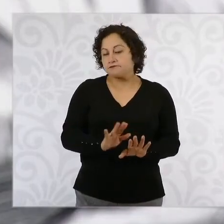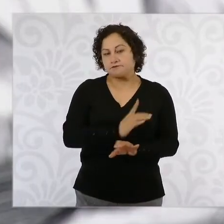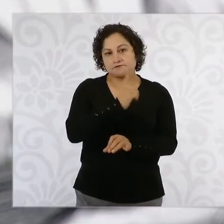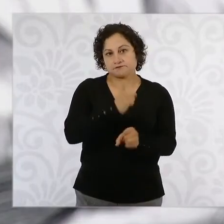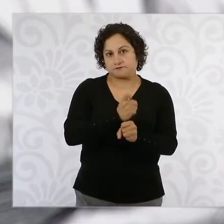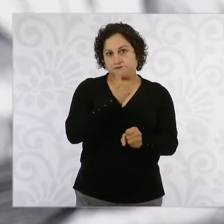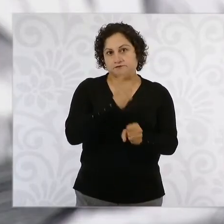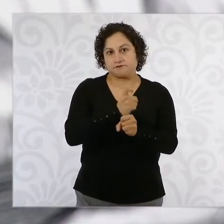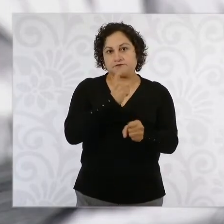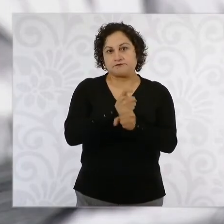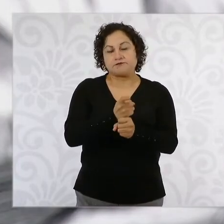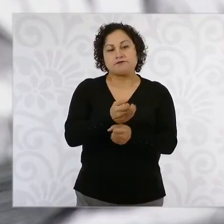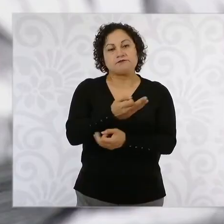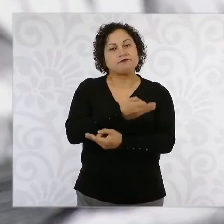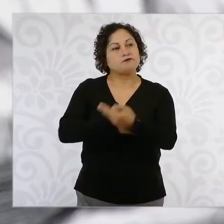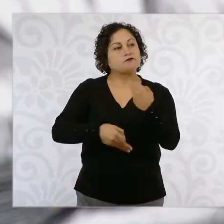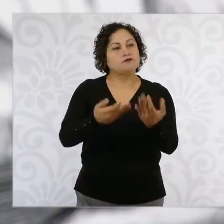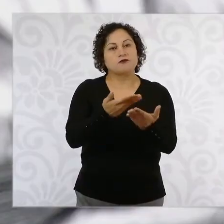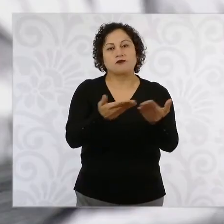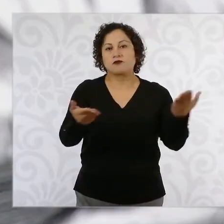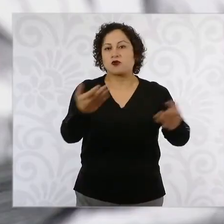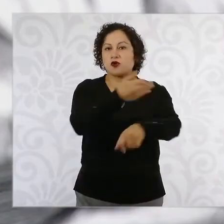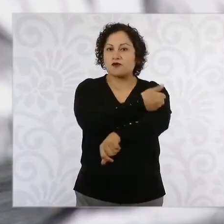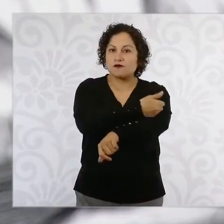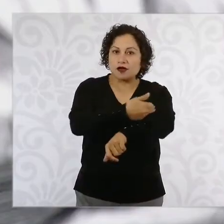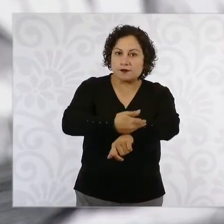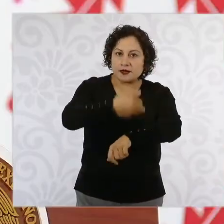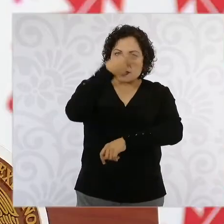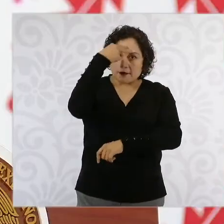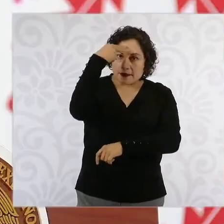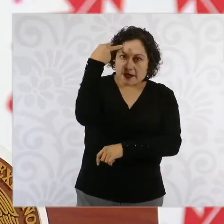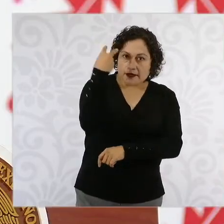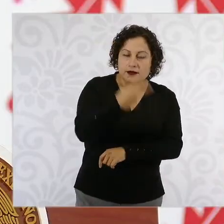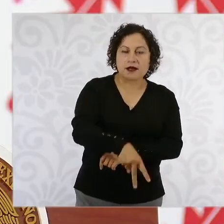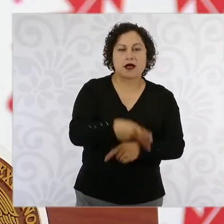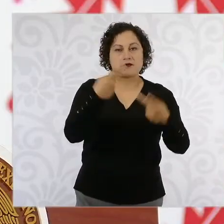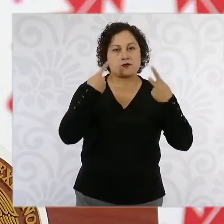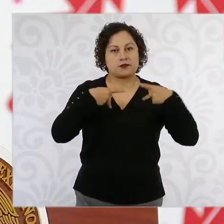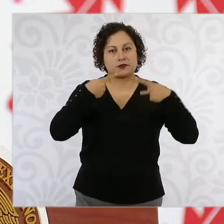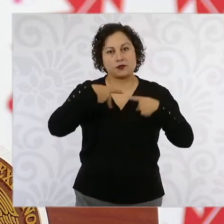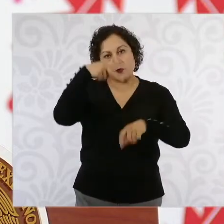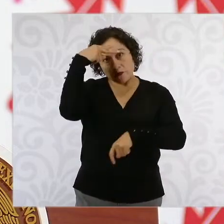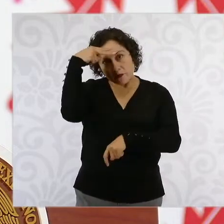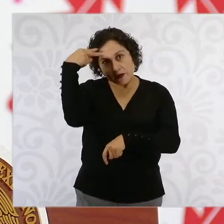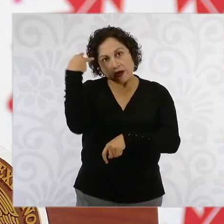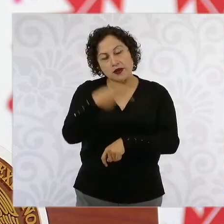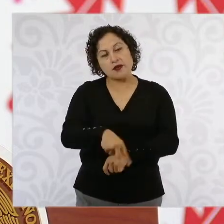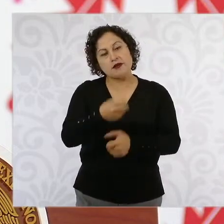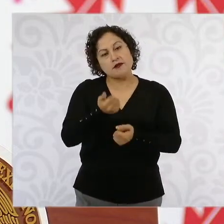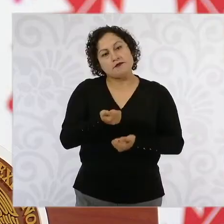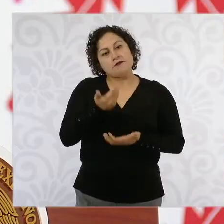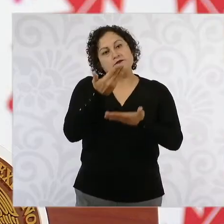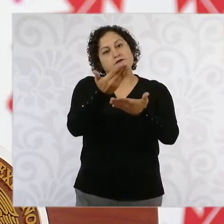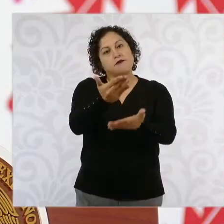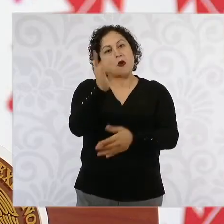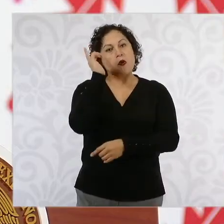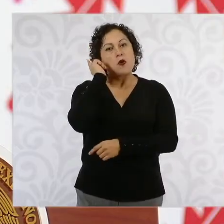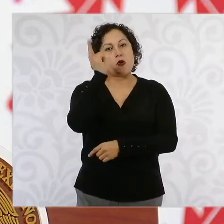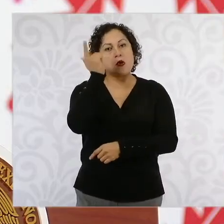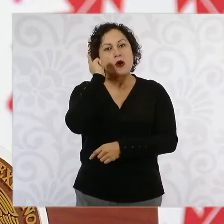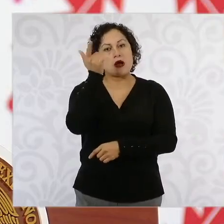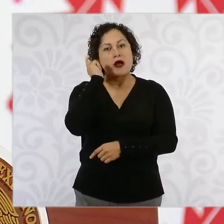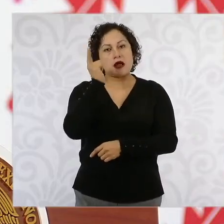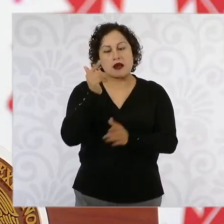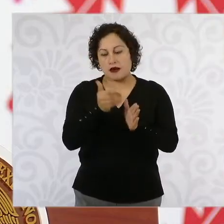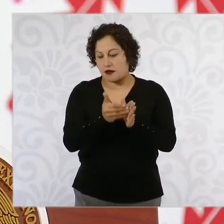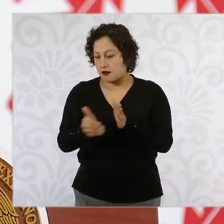mexicanas a todas y todos los mexicanos lo mejor este fin de año Que la pasen en familia lo mejor